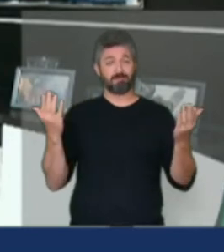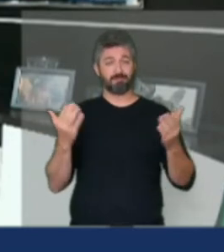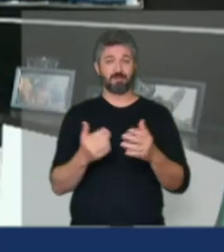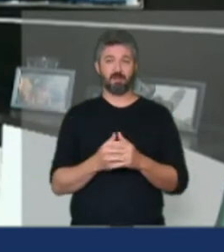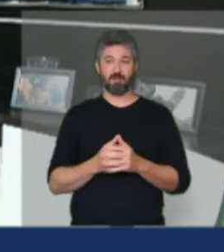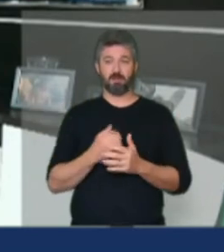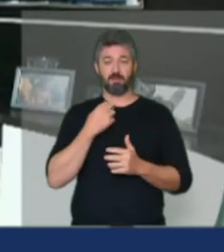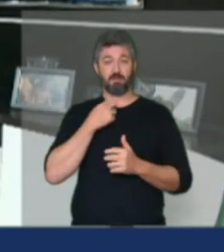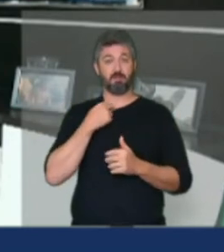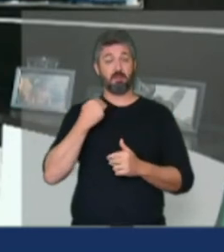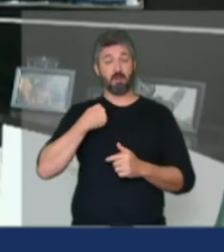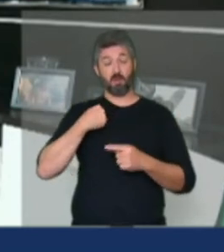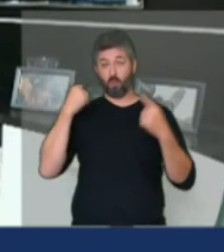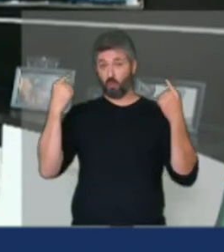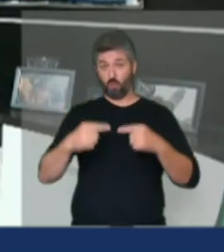O MEU PROTESTO. EU ENTENDO QUE QUANDO A EMPRESA É DEFICITÁ